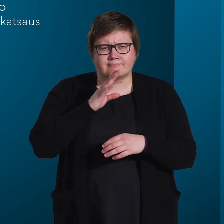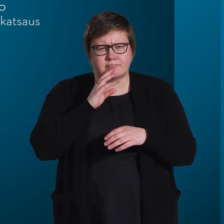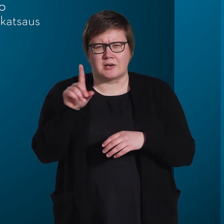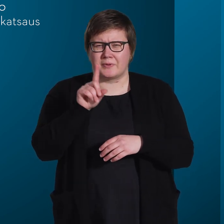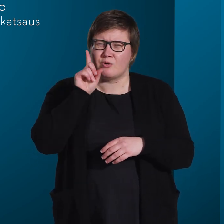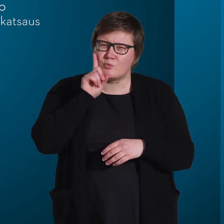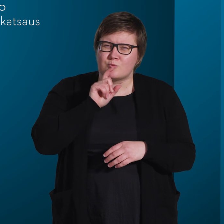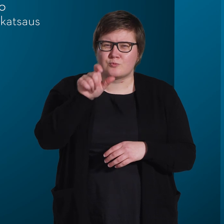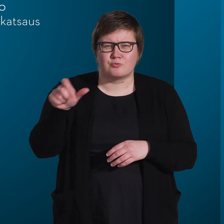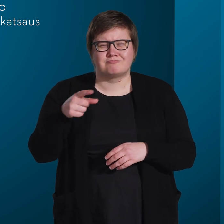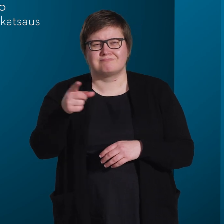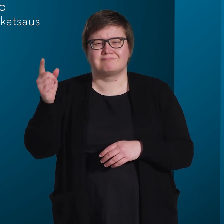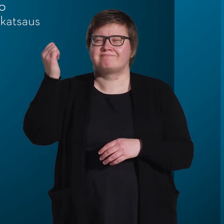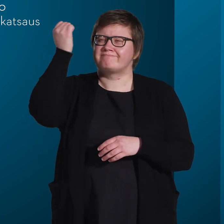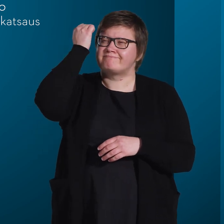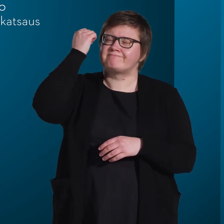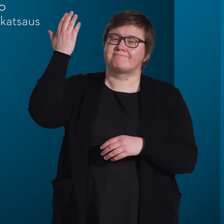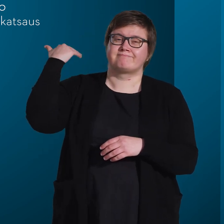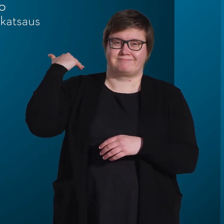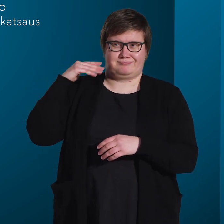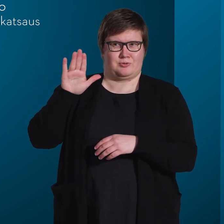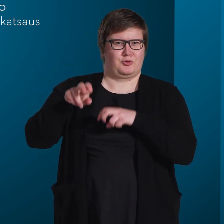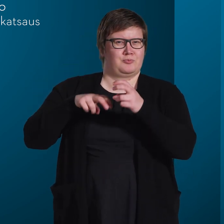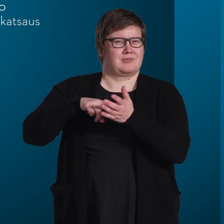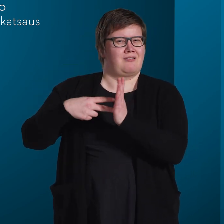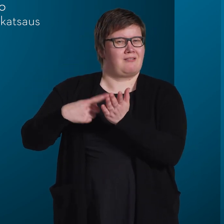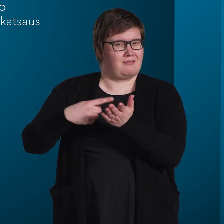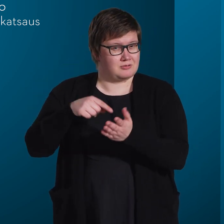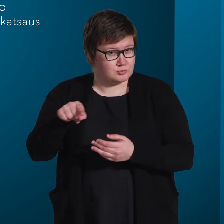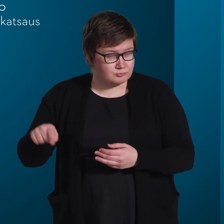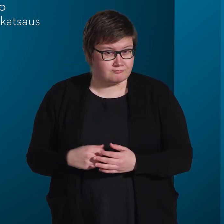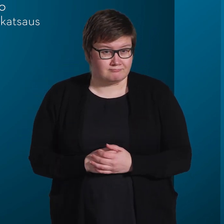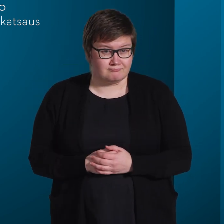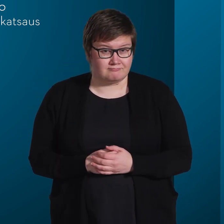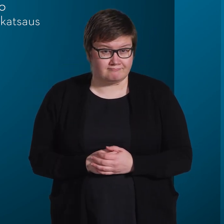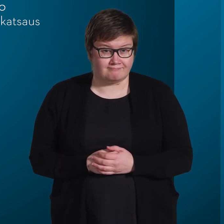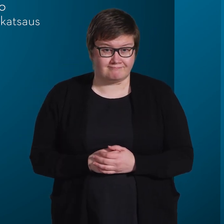ja kertoo, mitä kuurot muistelivat tutkimushankkeeseen - sisältyneissä haastatteluissa.